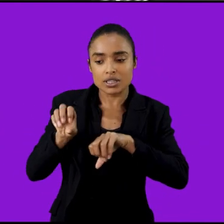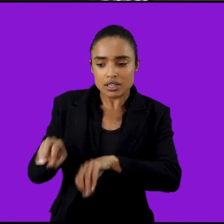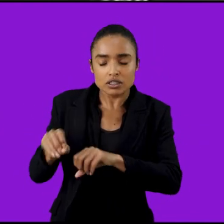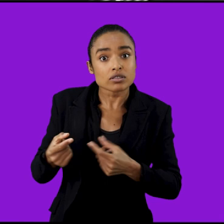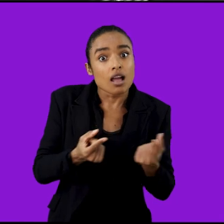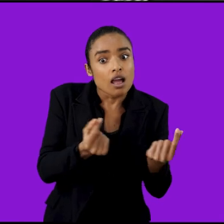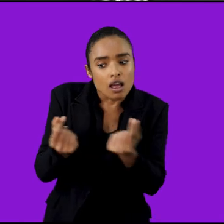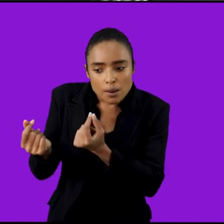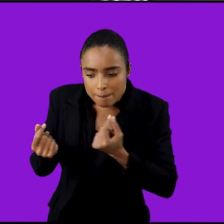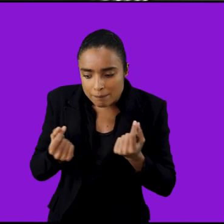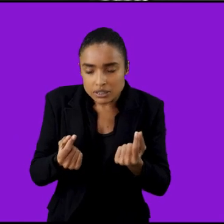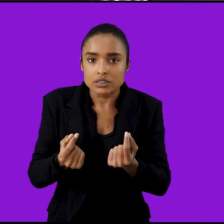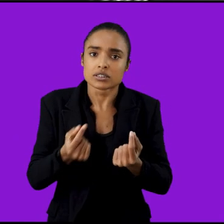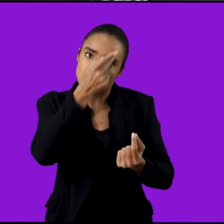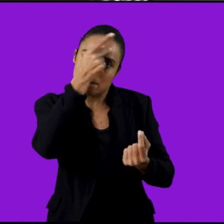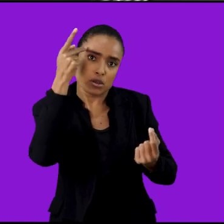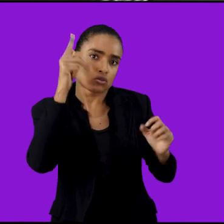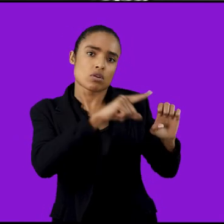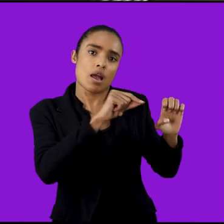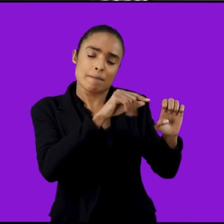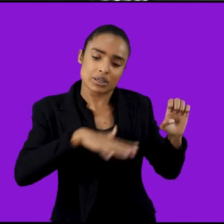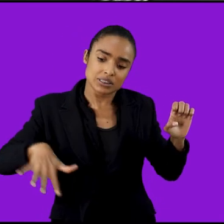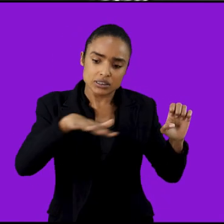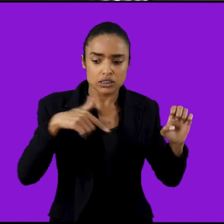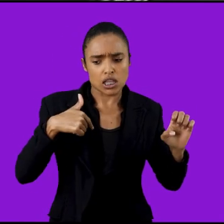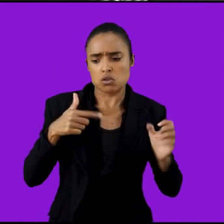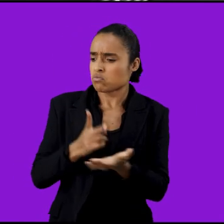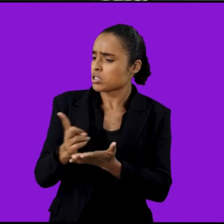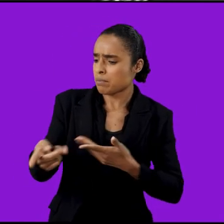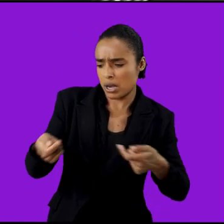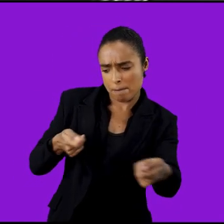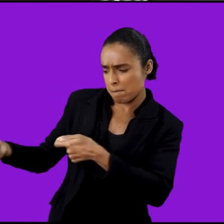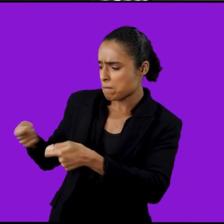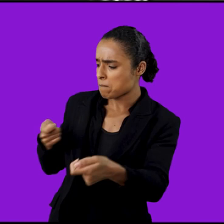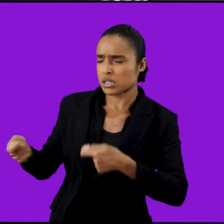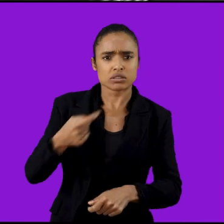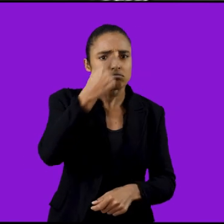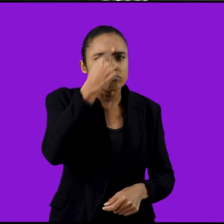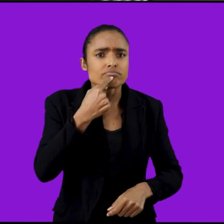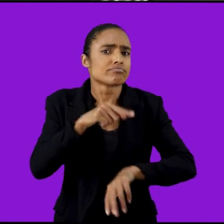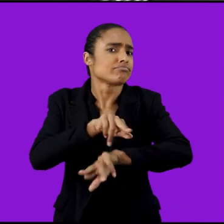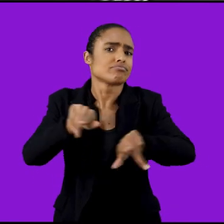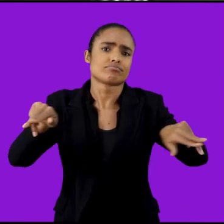um curso agora de educação financeira, né? Pros empreendedores… Que legal E assim, eu lido com muitos empreendedores,